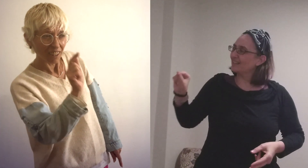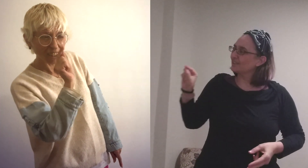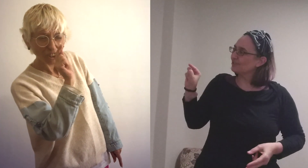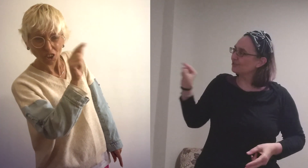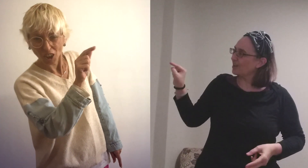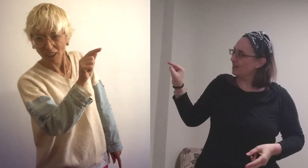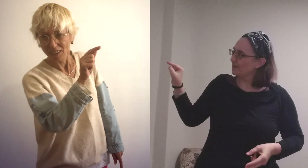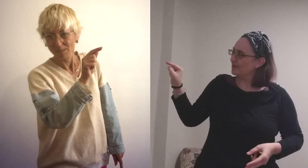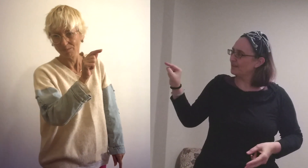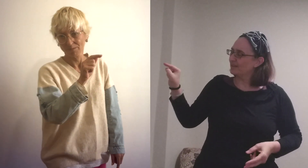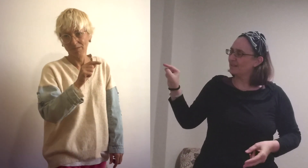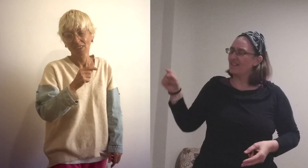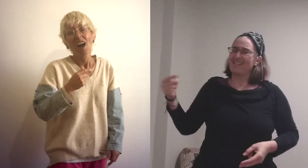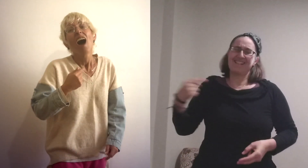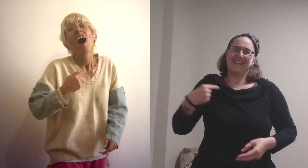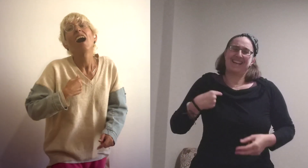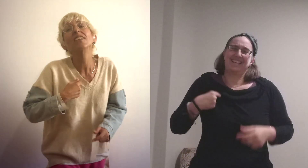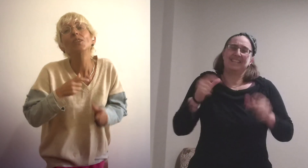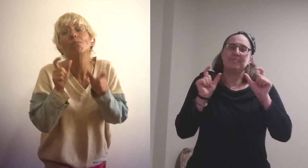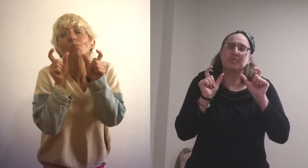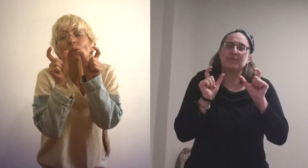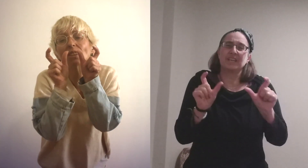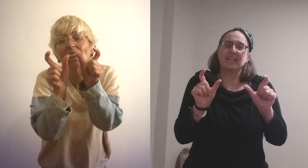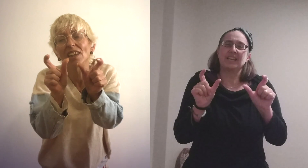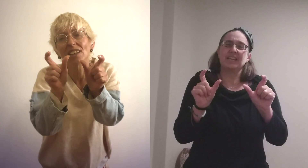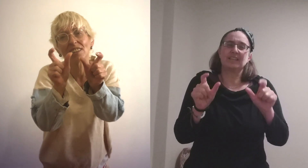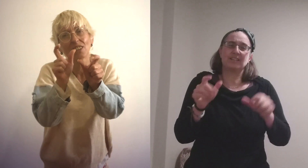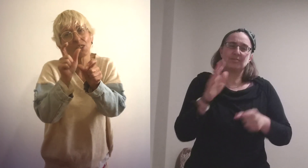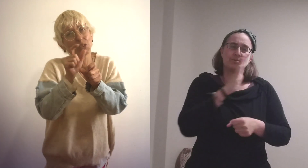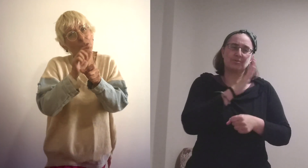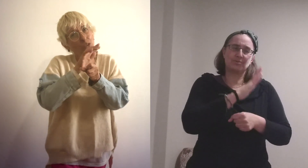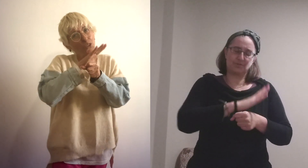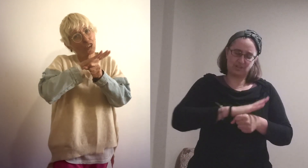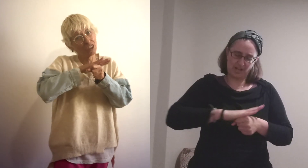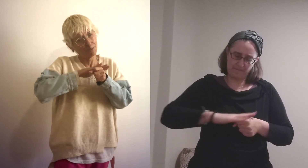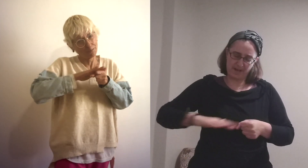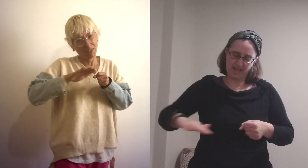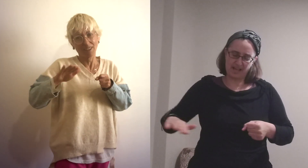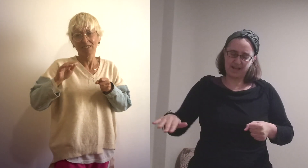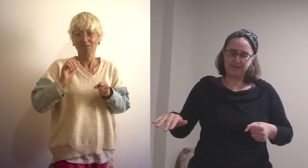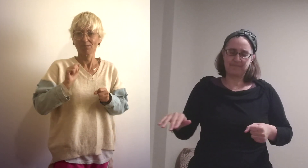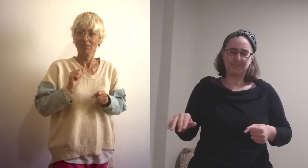שם אני מוגנת ושלמה